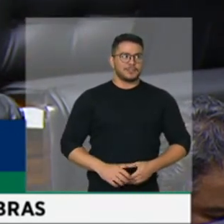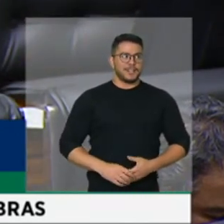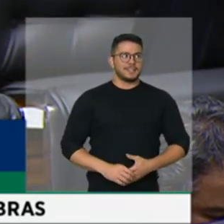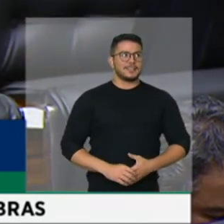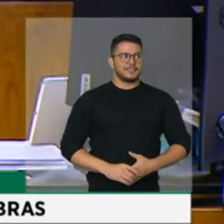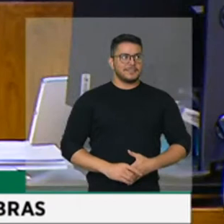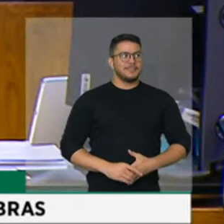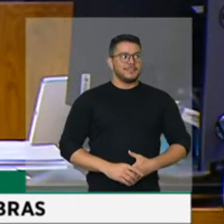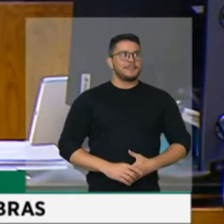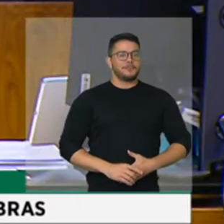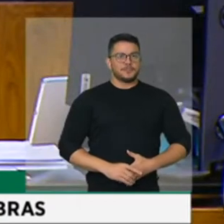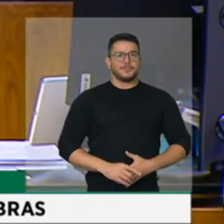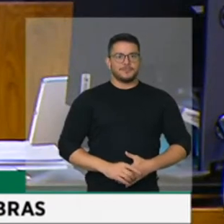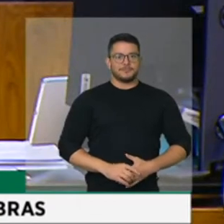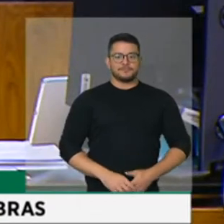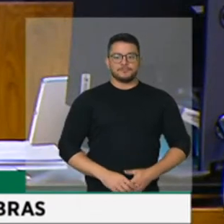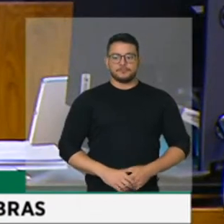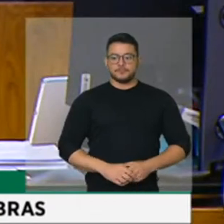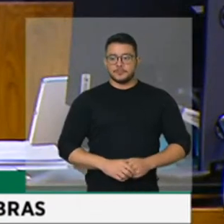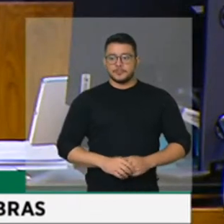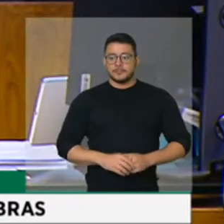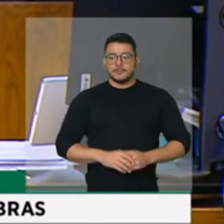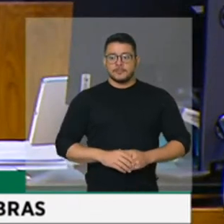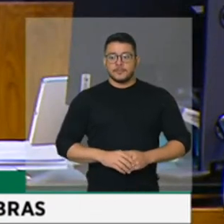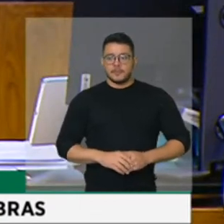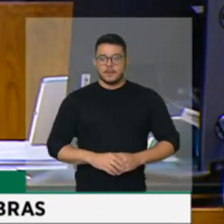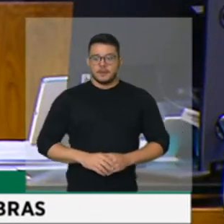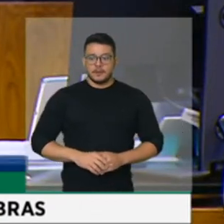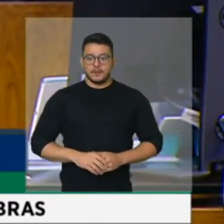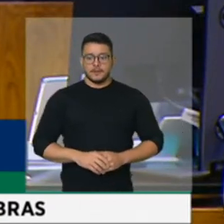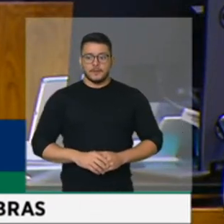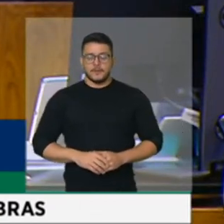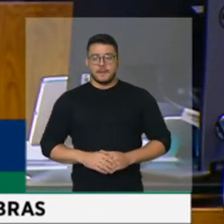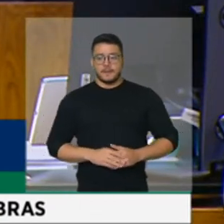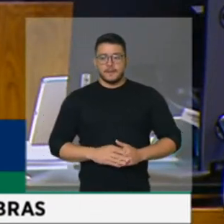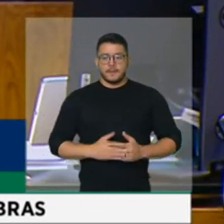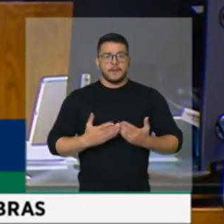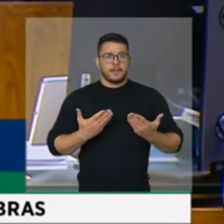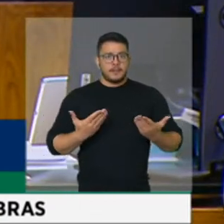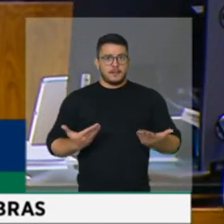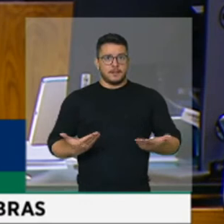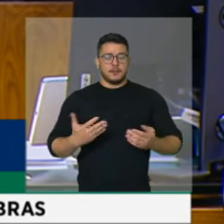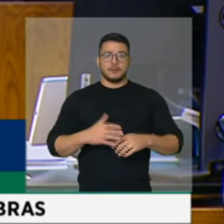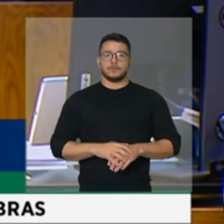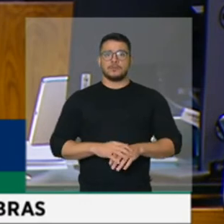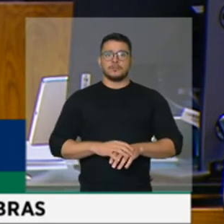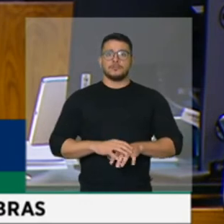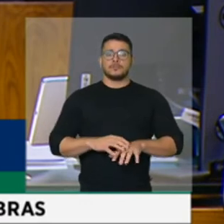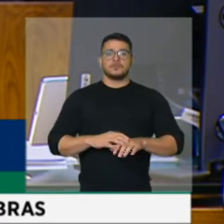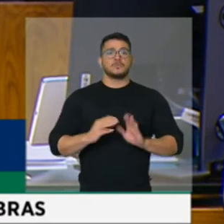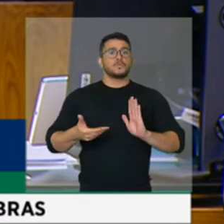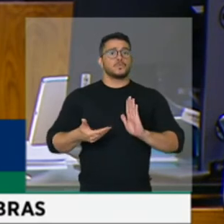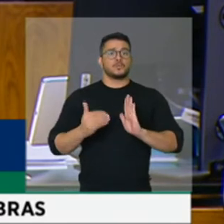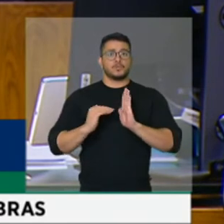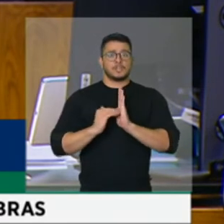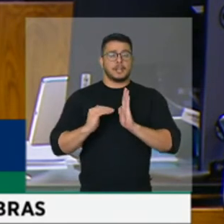OUTRA. O BOHN GASS LEVANTADO PELO LÍDER BOHN GASS FOI OUTRA. A QUESTÃO É SE TEM OU NÃO, A QUESTÃO É : EXISTEM COMISSÕES FUNCIONANDO DE